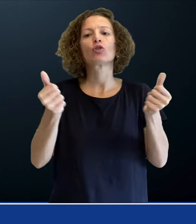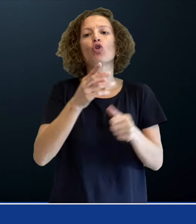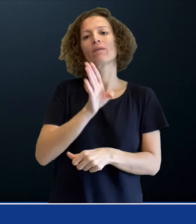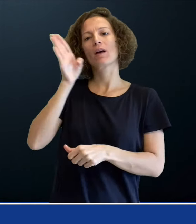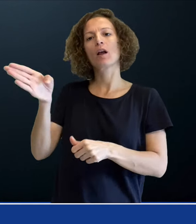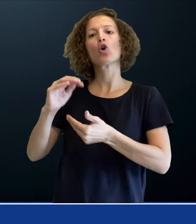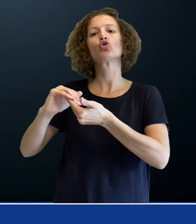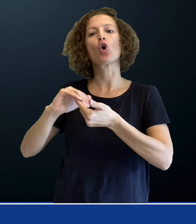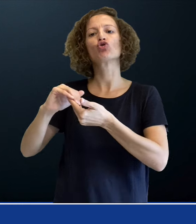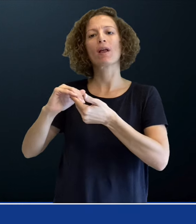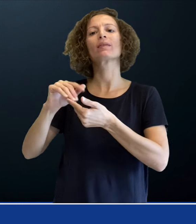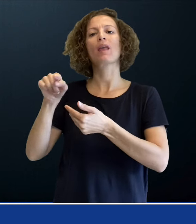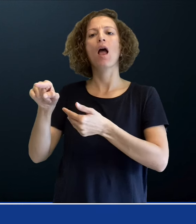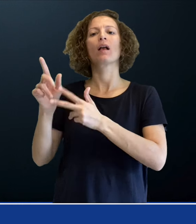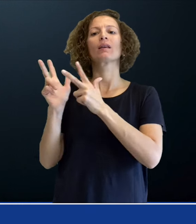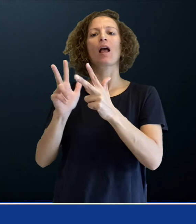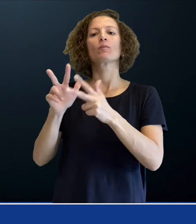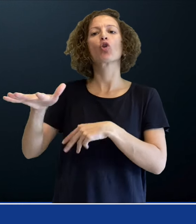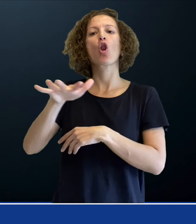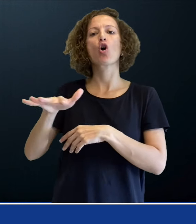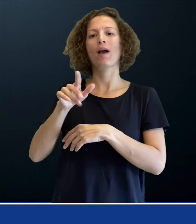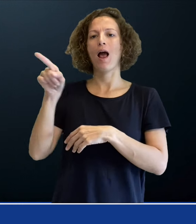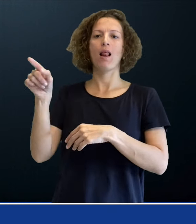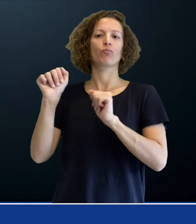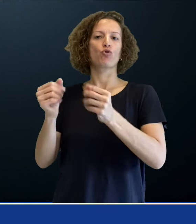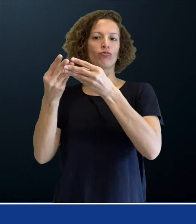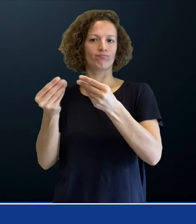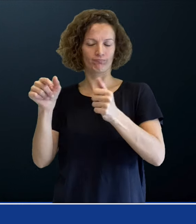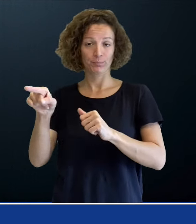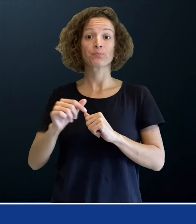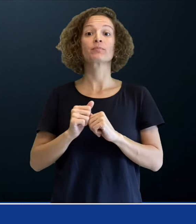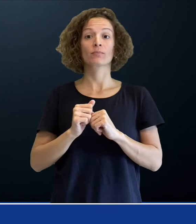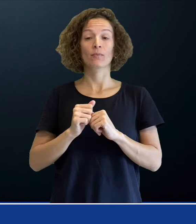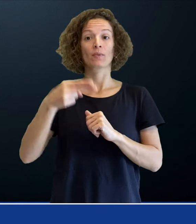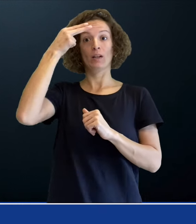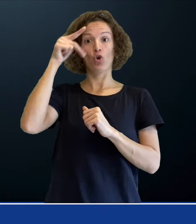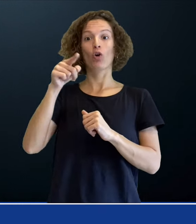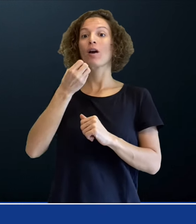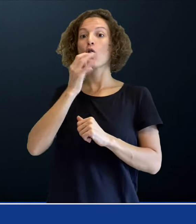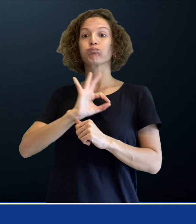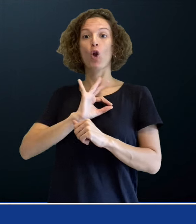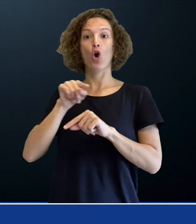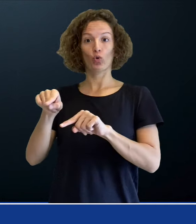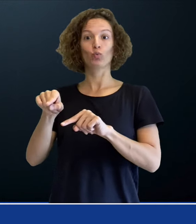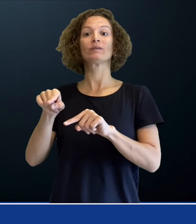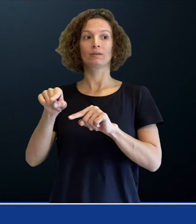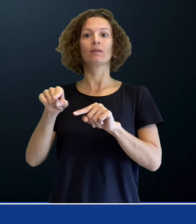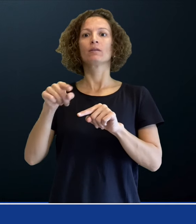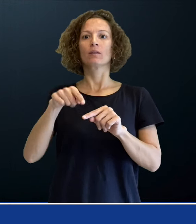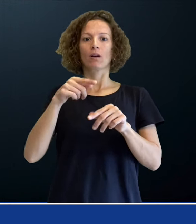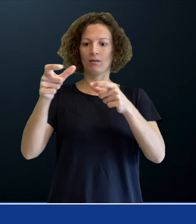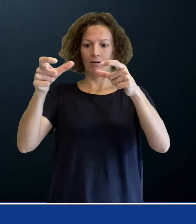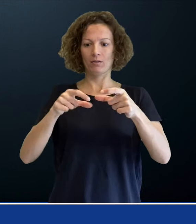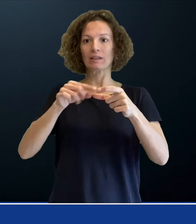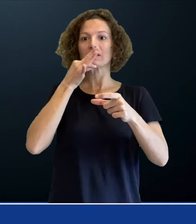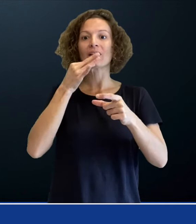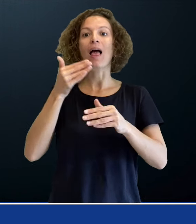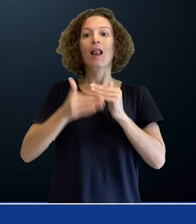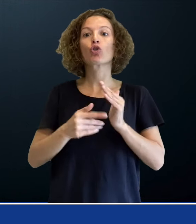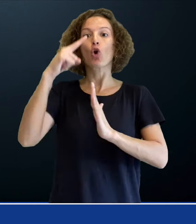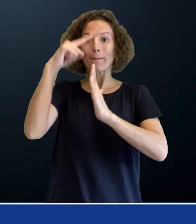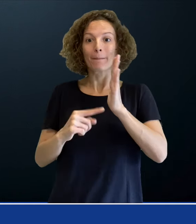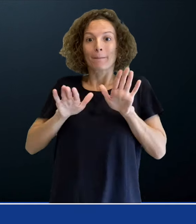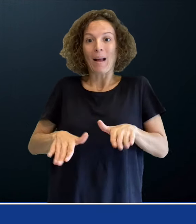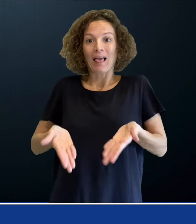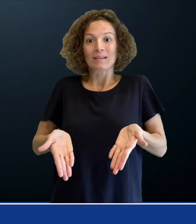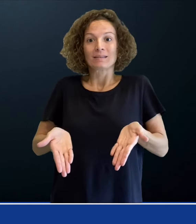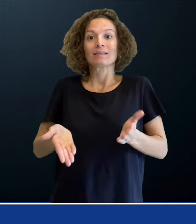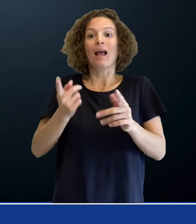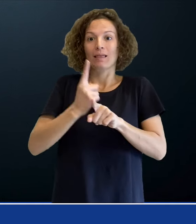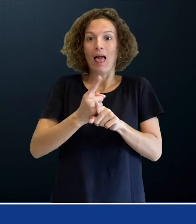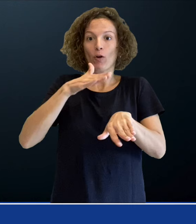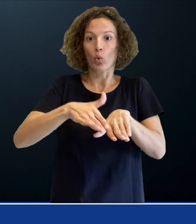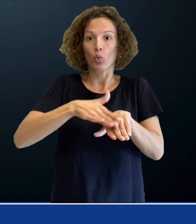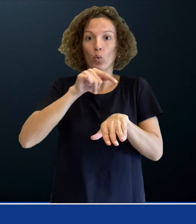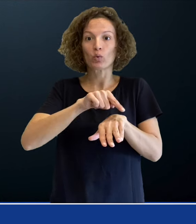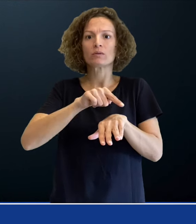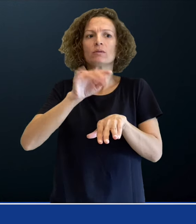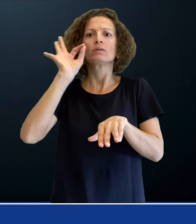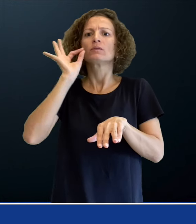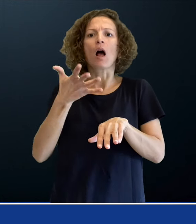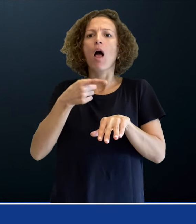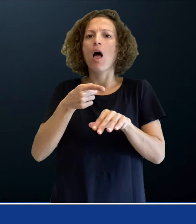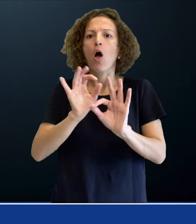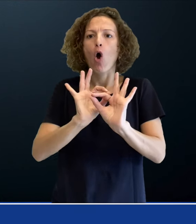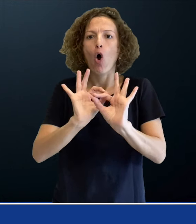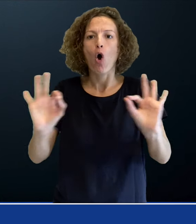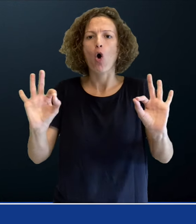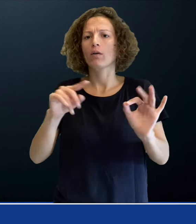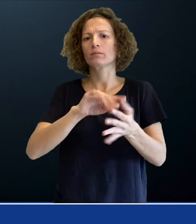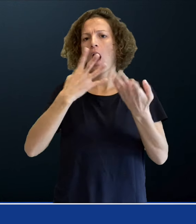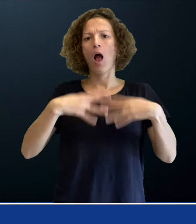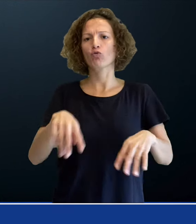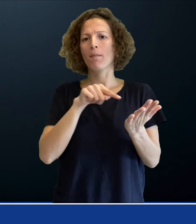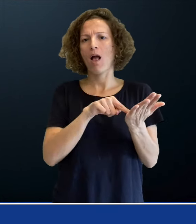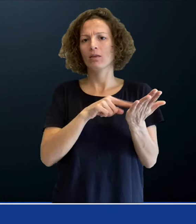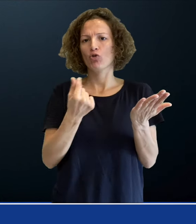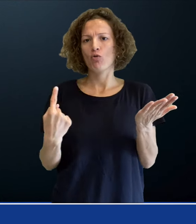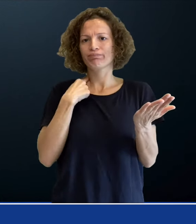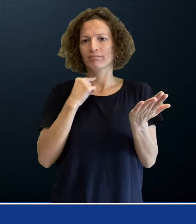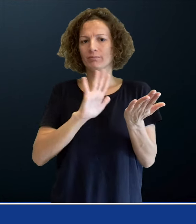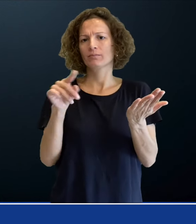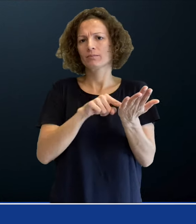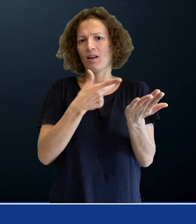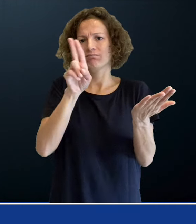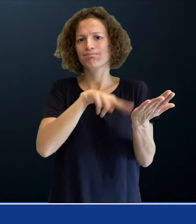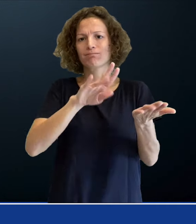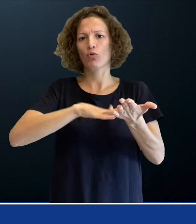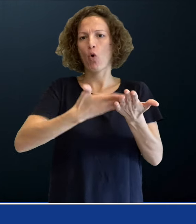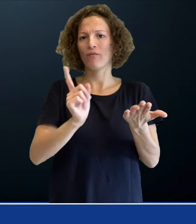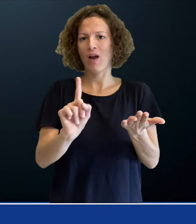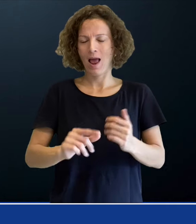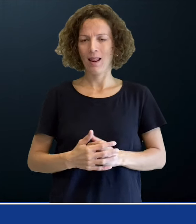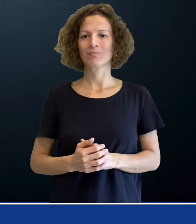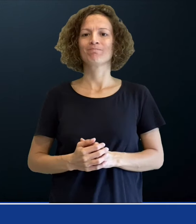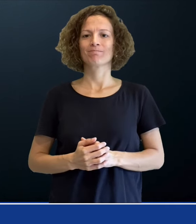fruizione del bonus: se il bonus non viene usato entro il mese di emissione, si annulla e non si può presentare una seconda richiesta nello stesso mese.